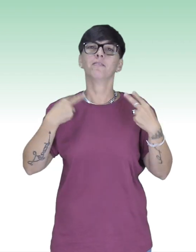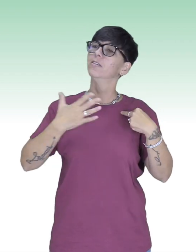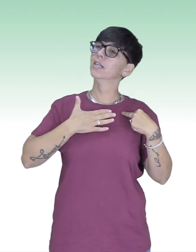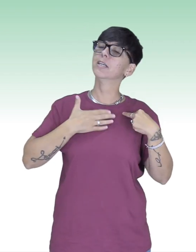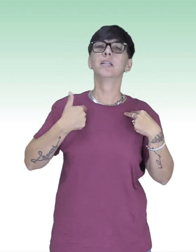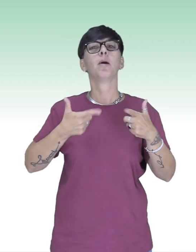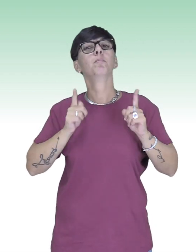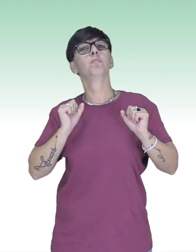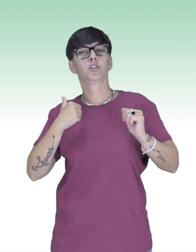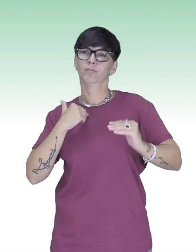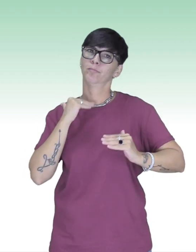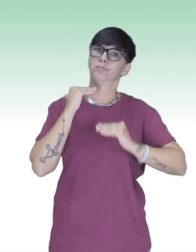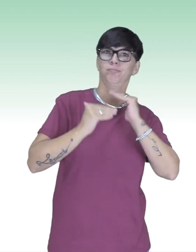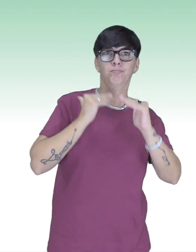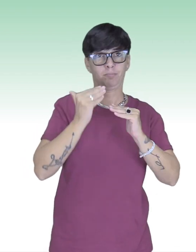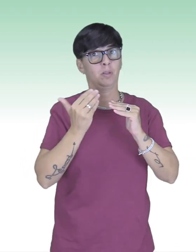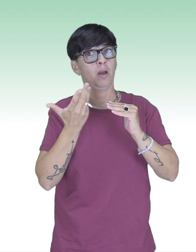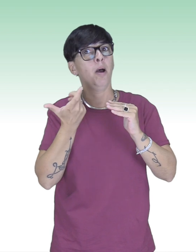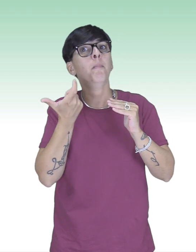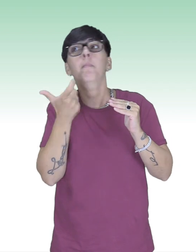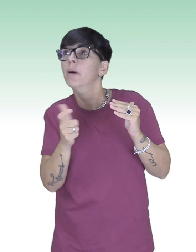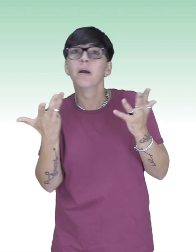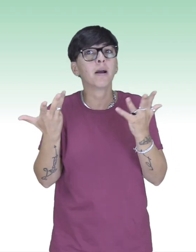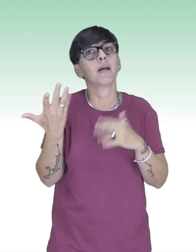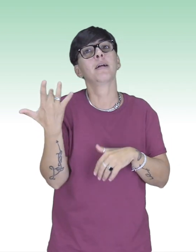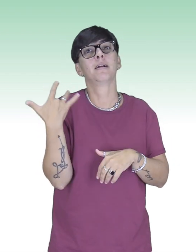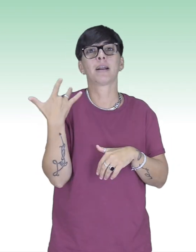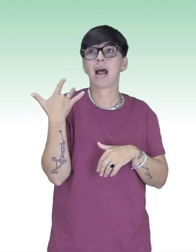può fare una differenza significativa nel processo verso